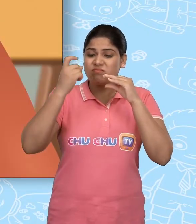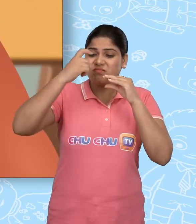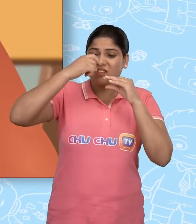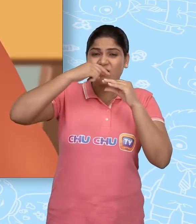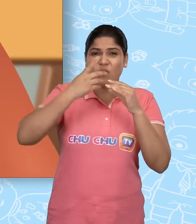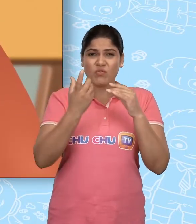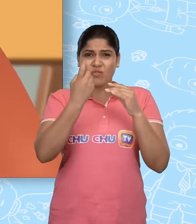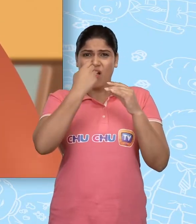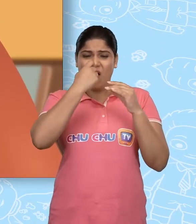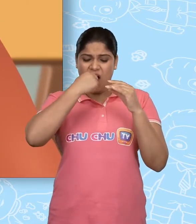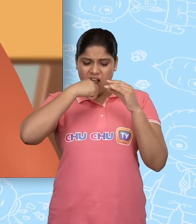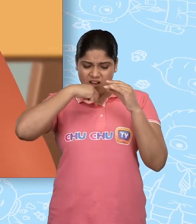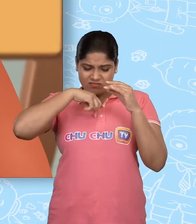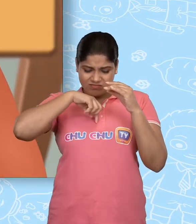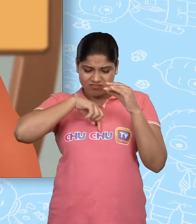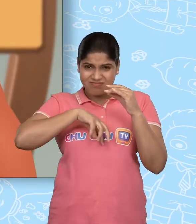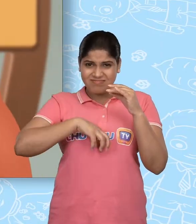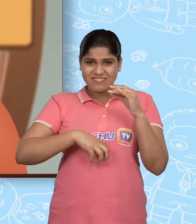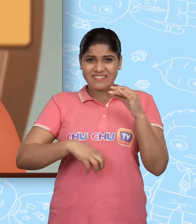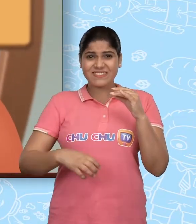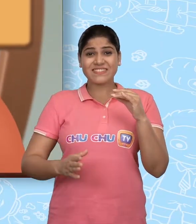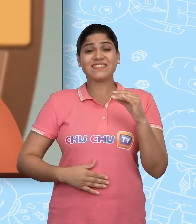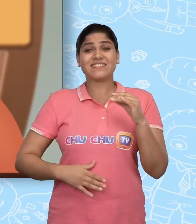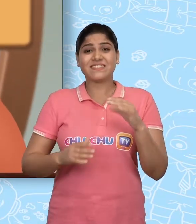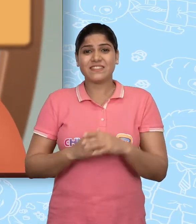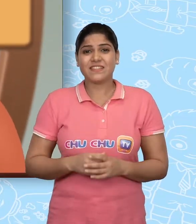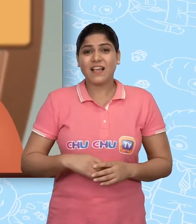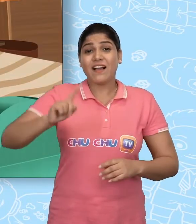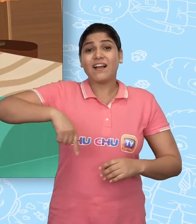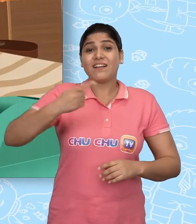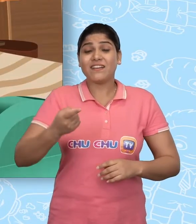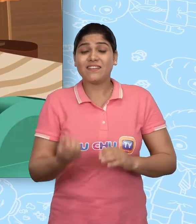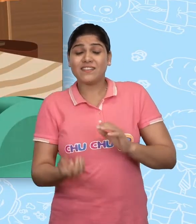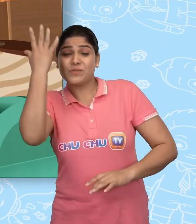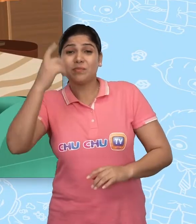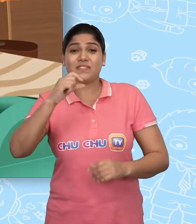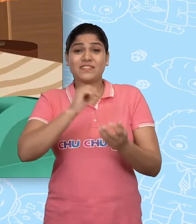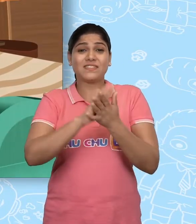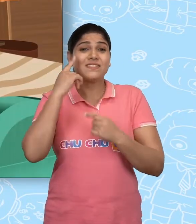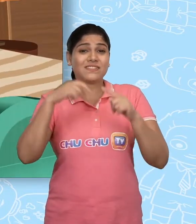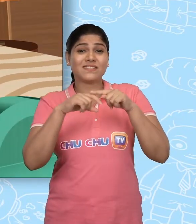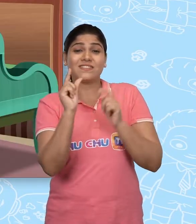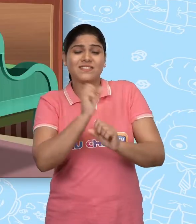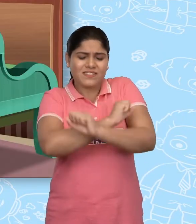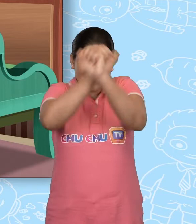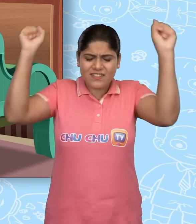और फिर वो सारे सीधे उसके पेट मे चले गए अगली सुबह जब Chiku उठी